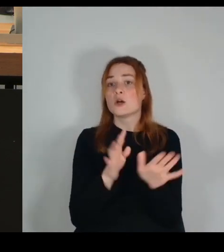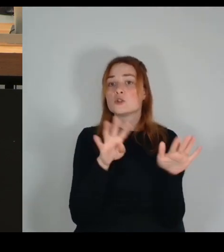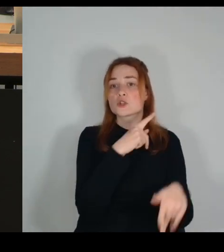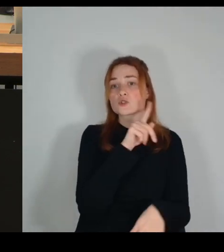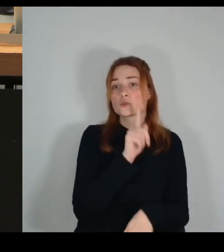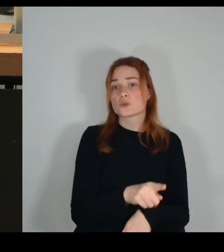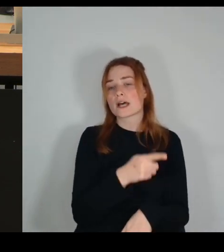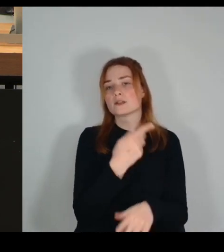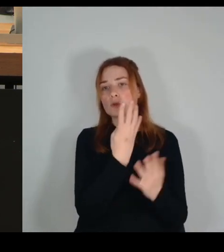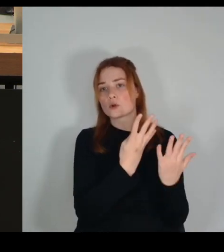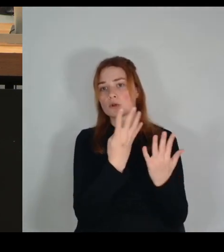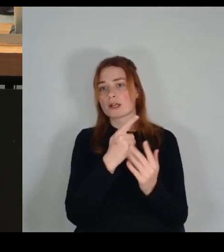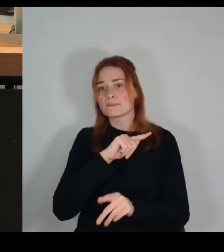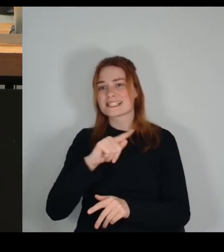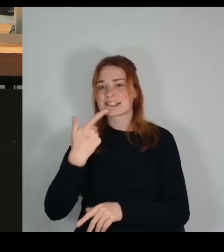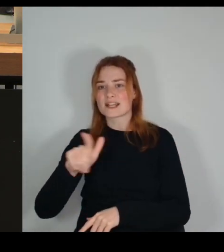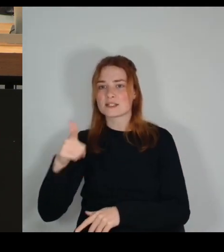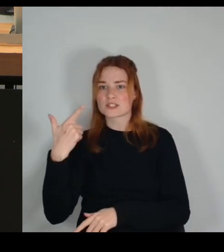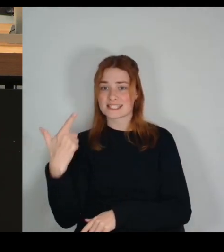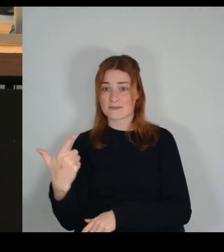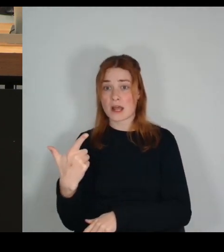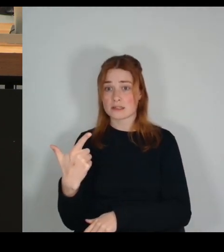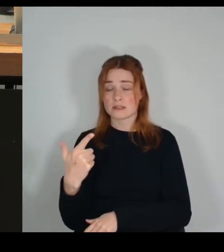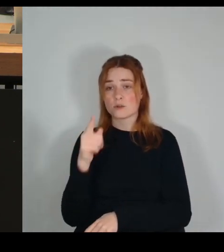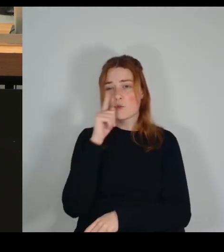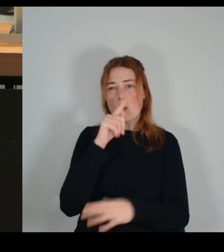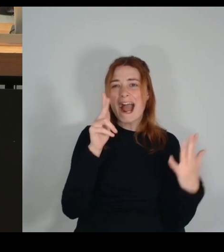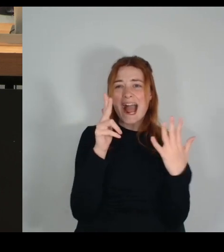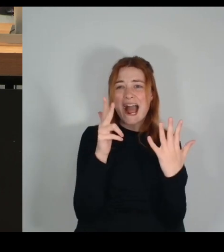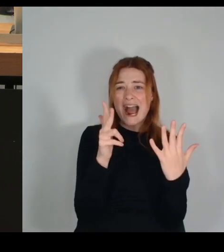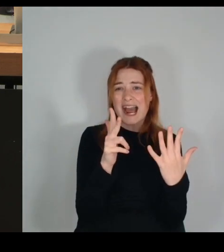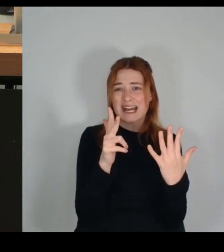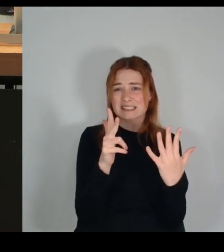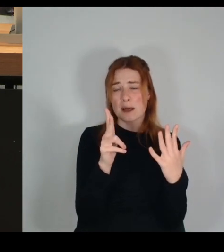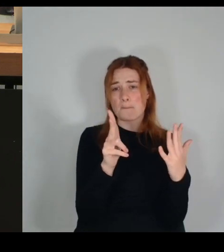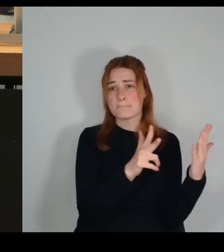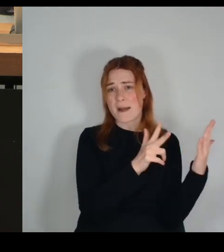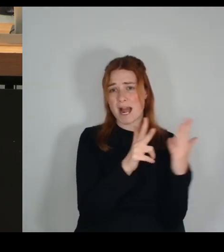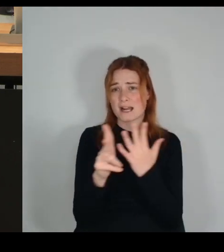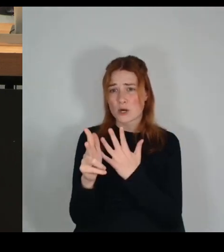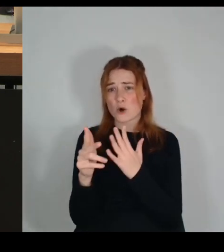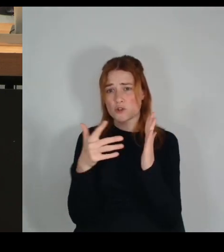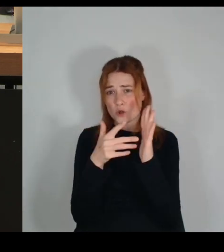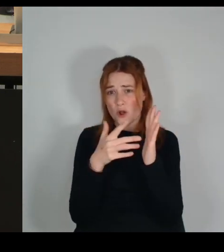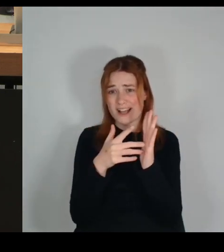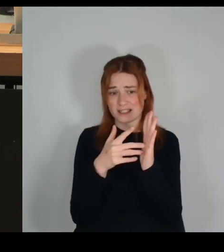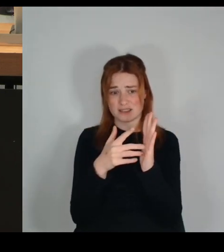nicht in einem einzigen Fall zu Erfolg geführt hätten. Daher sei das Instrument auch verzichtbar.